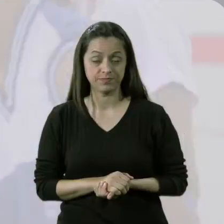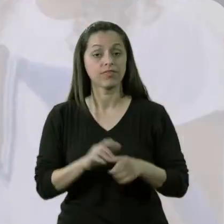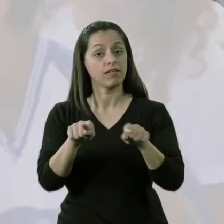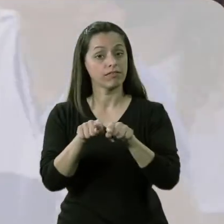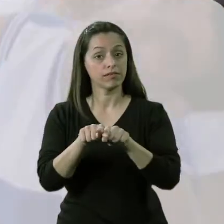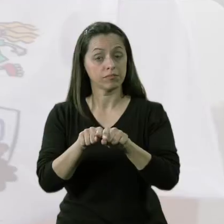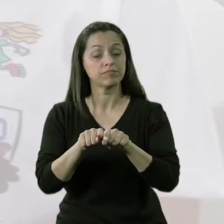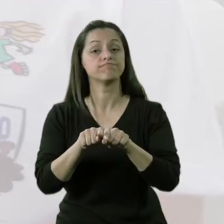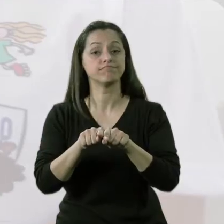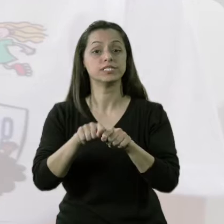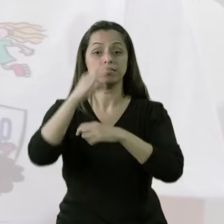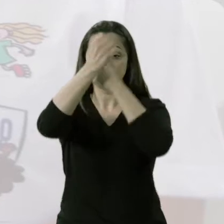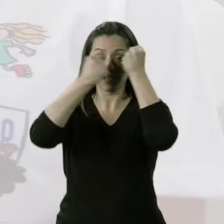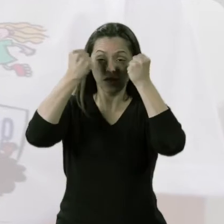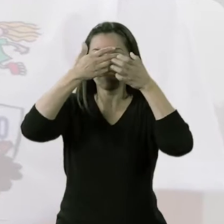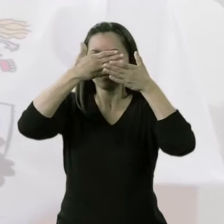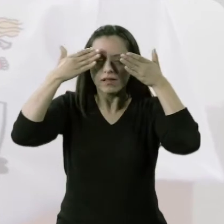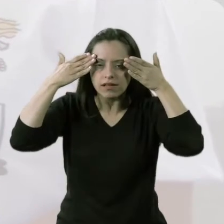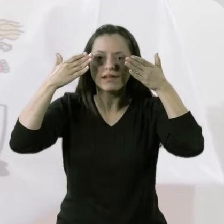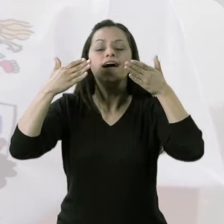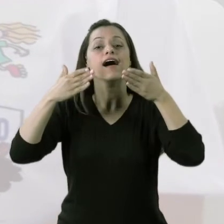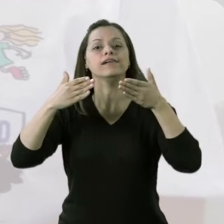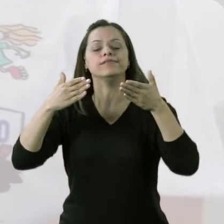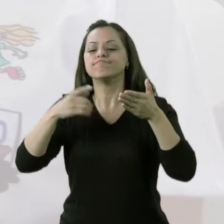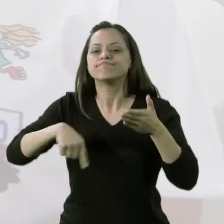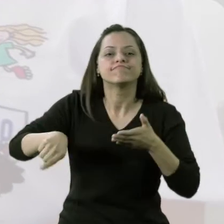No cabra-cega, que a gente tinha que colocar a venda